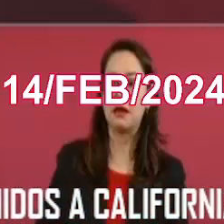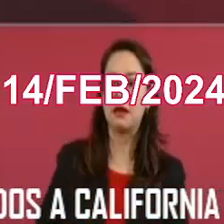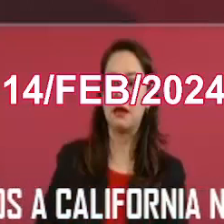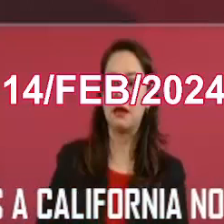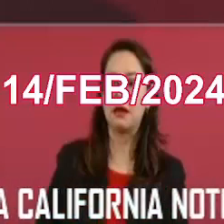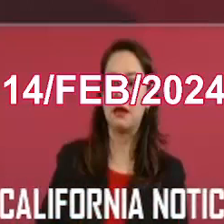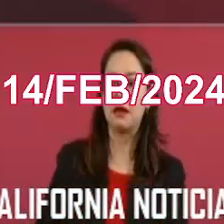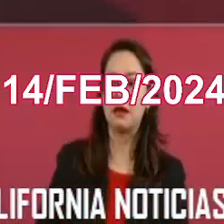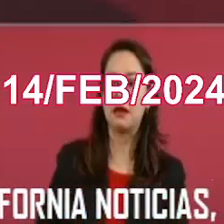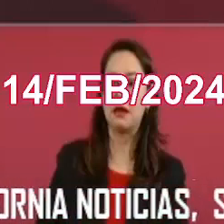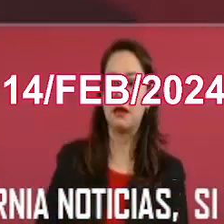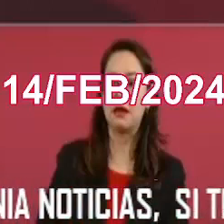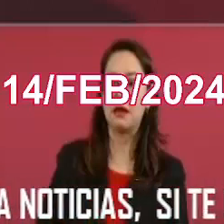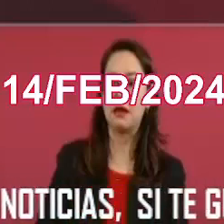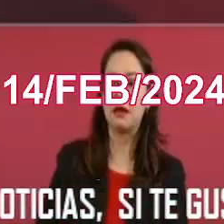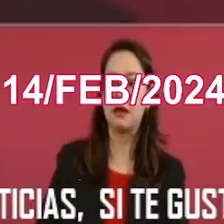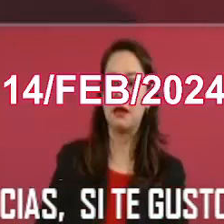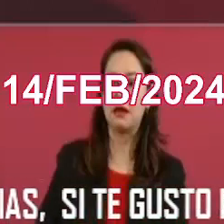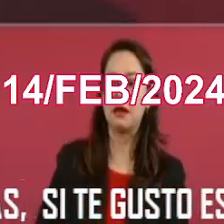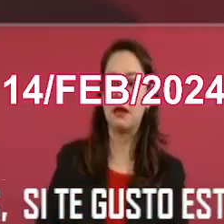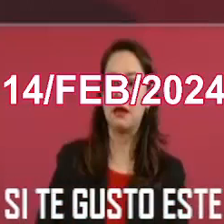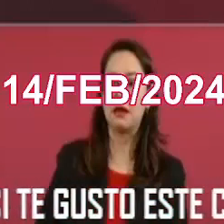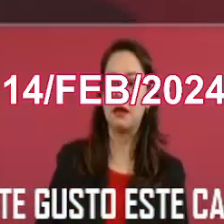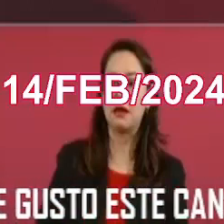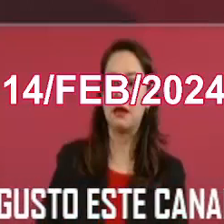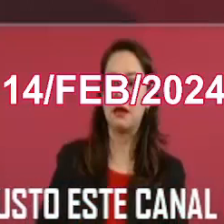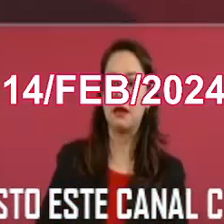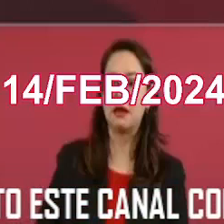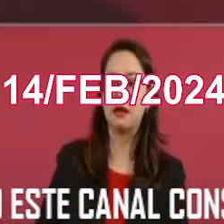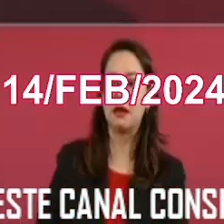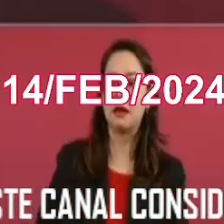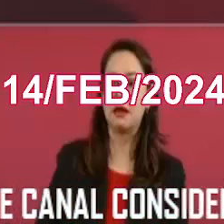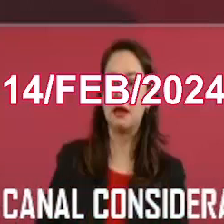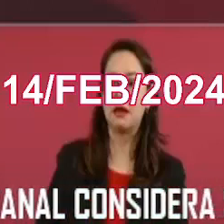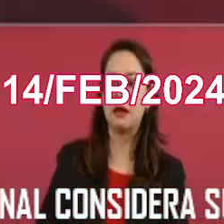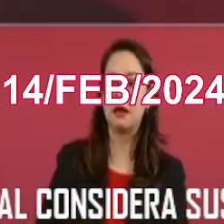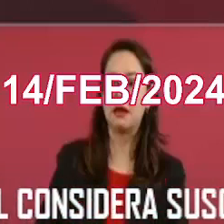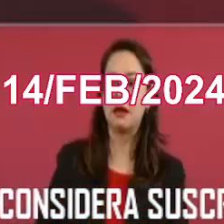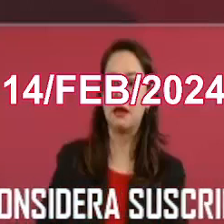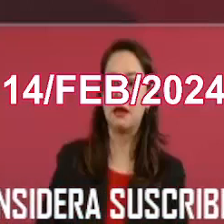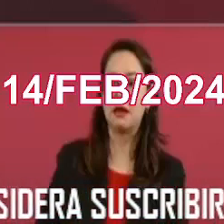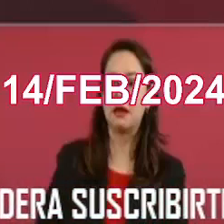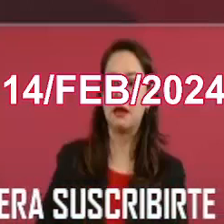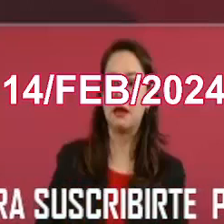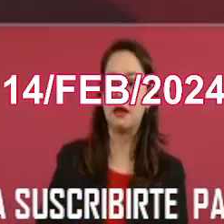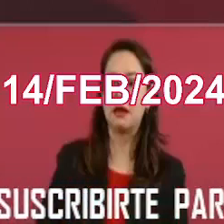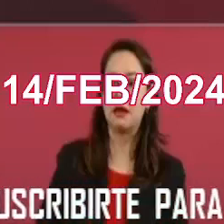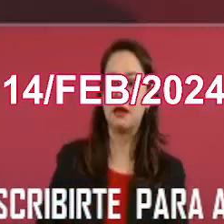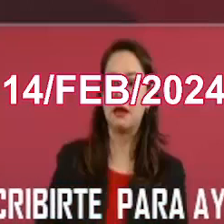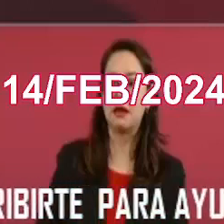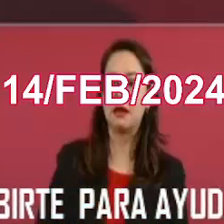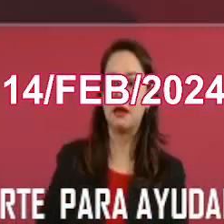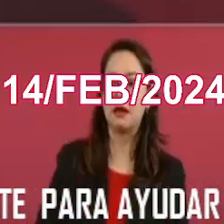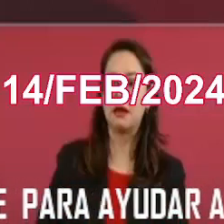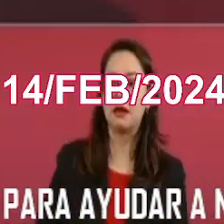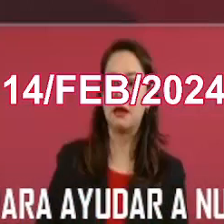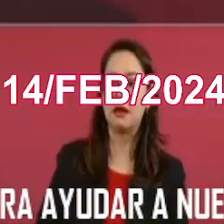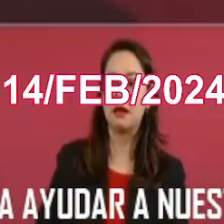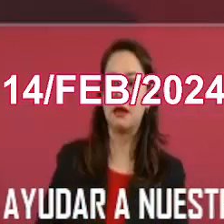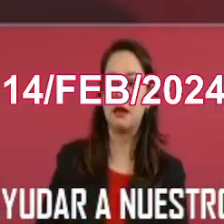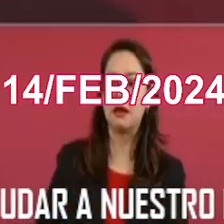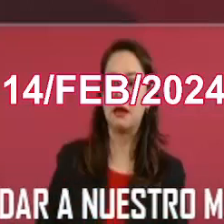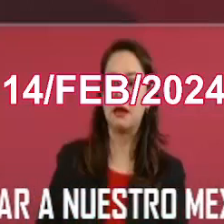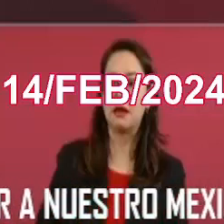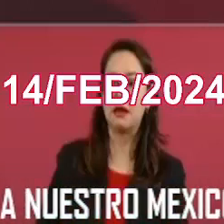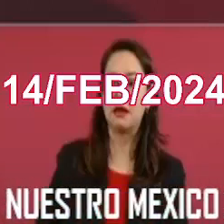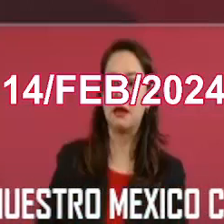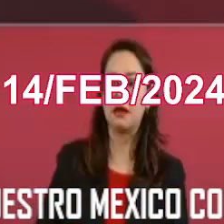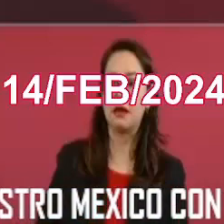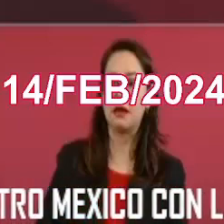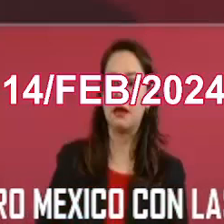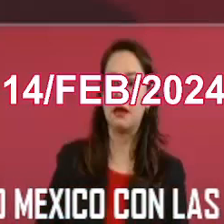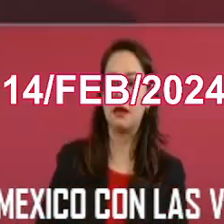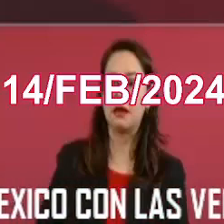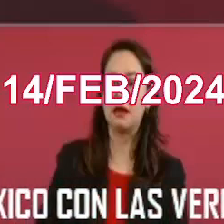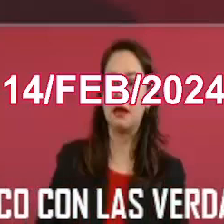las mentiras de gente que está agarrando Bots que está agarrando eh que está pagando dinero